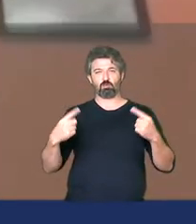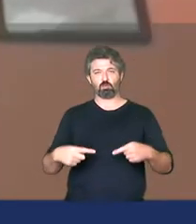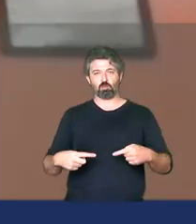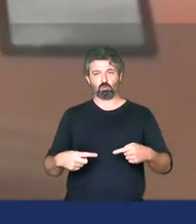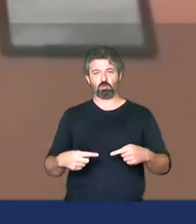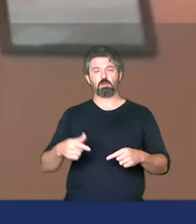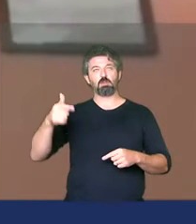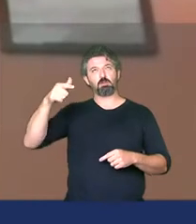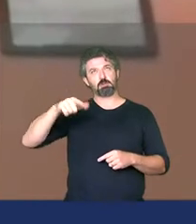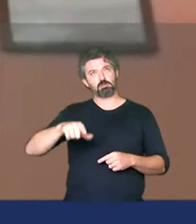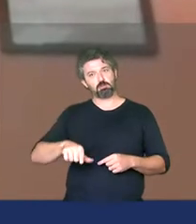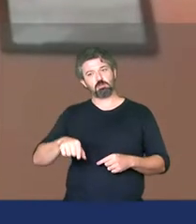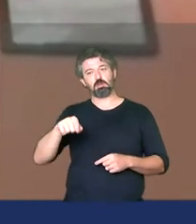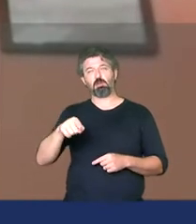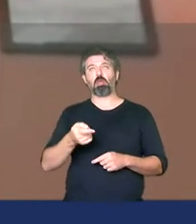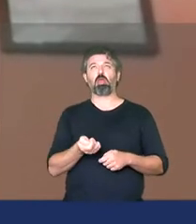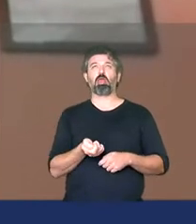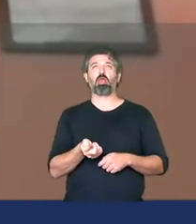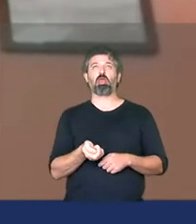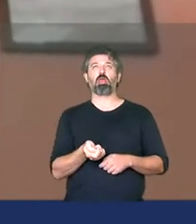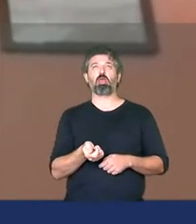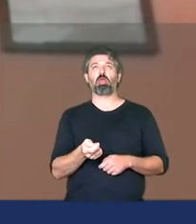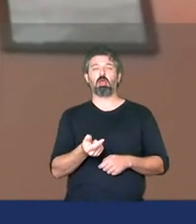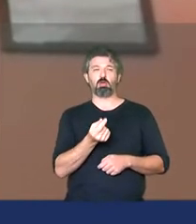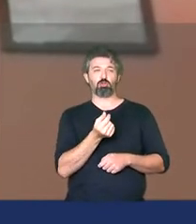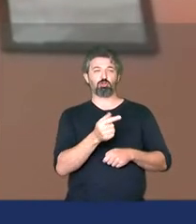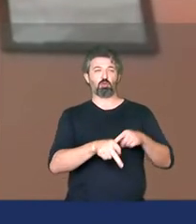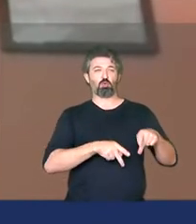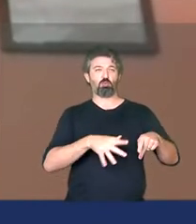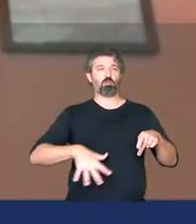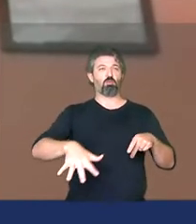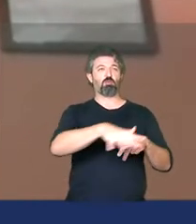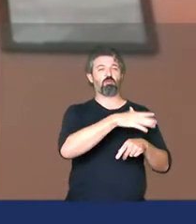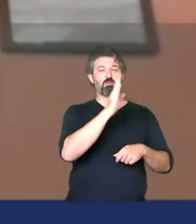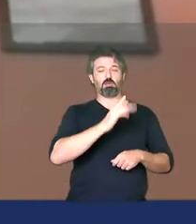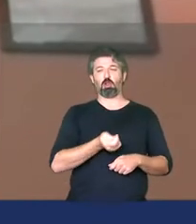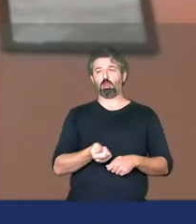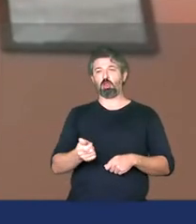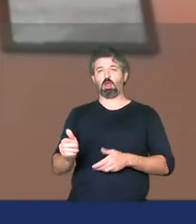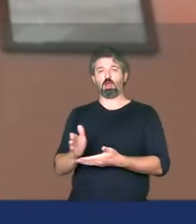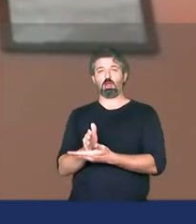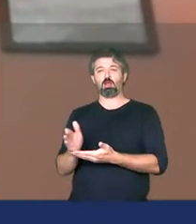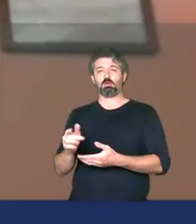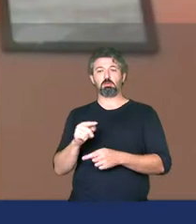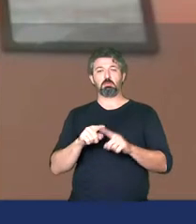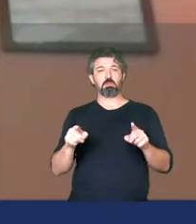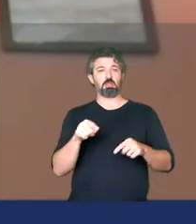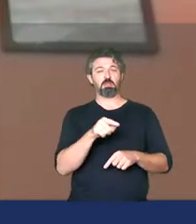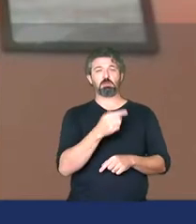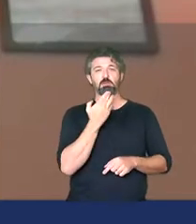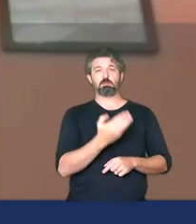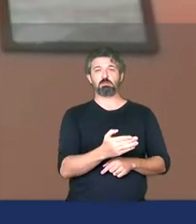CONTRA... A MAIS ESSA... CARIDADE FEITA COM O DINHEIRO DE TODOS OS BRASILEIROS SEM QUE ELES TENHAM SIDO